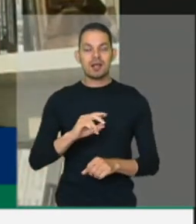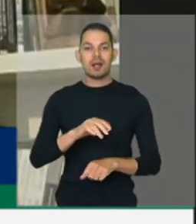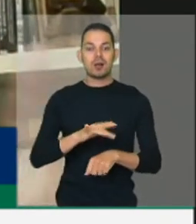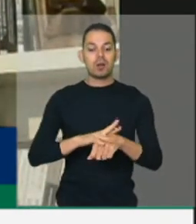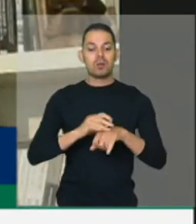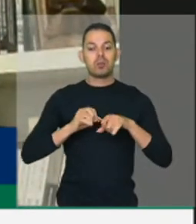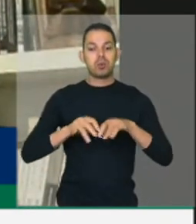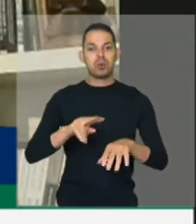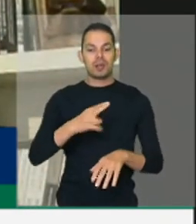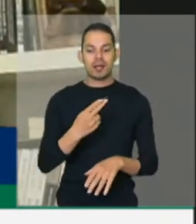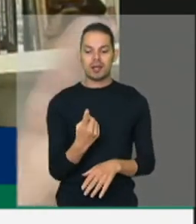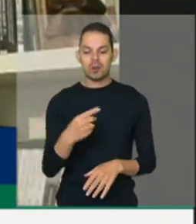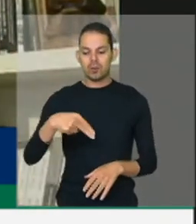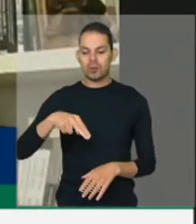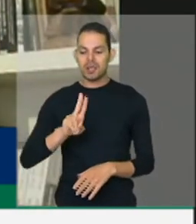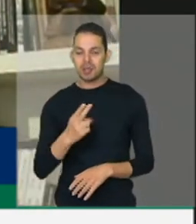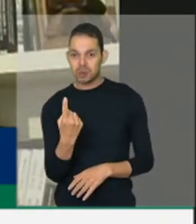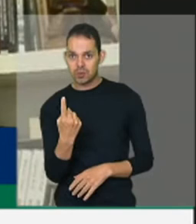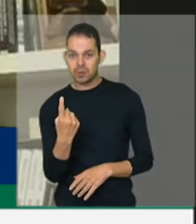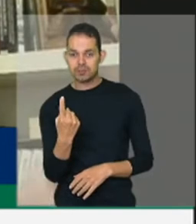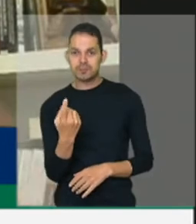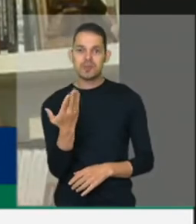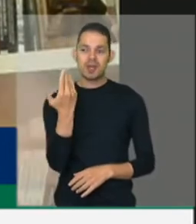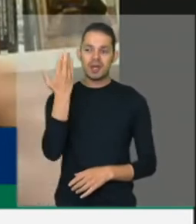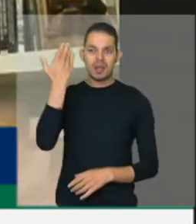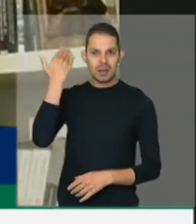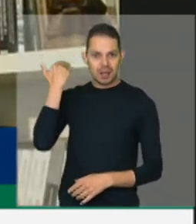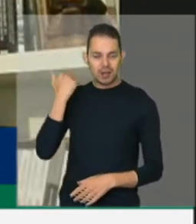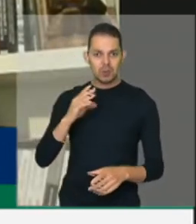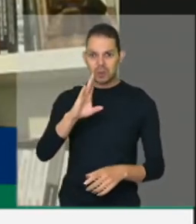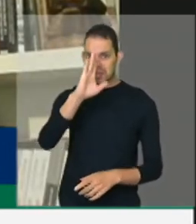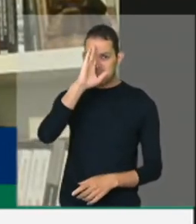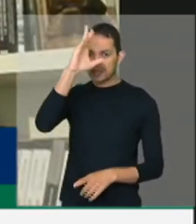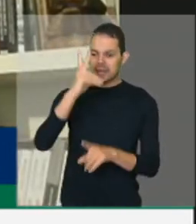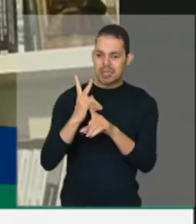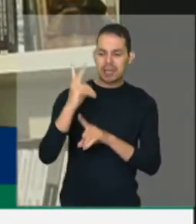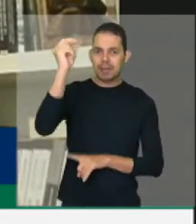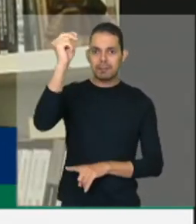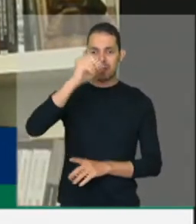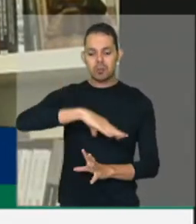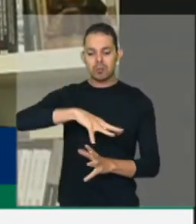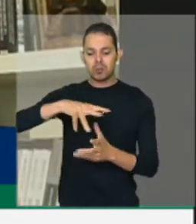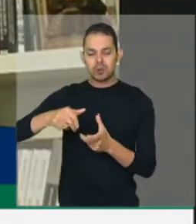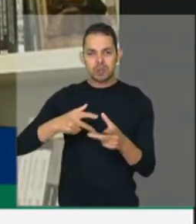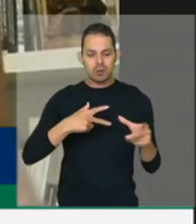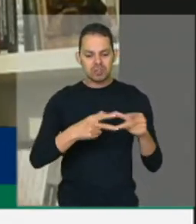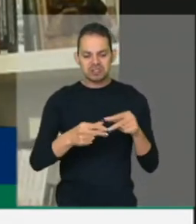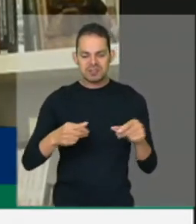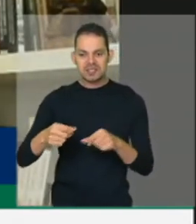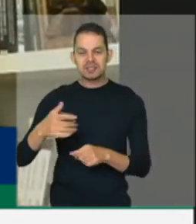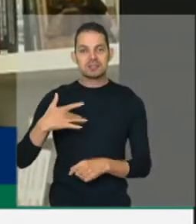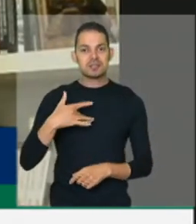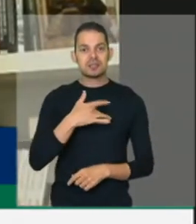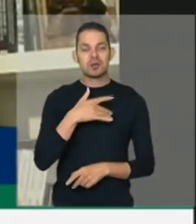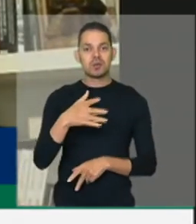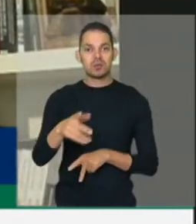PANDEMIA DA H1N1 FOI O CAMPEÃO MUNDIAL DE VACINAÇÃO EM SISTEMA PÚBLICO DE SAÚDE NESTE ANO,